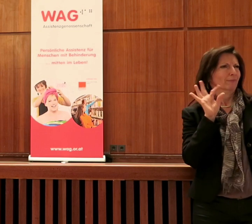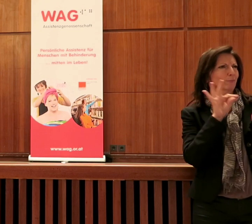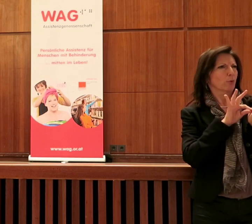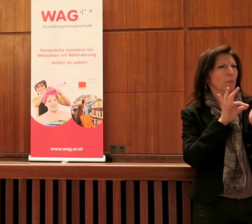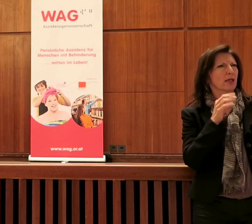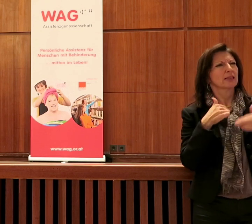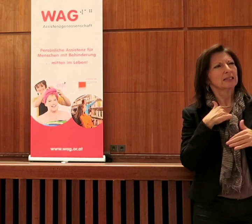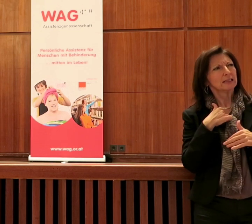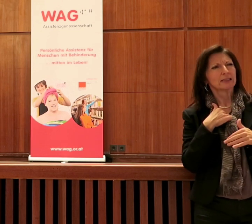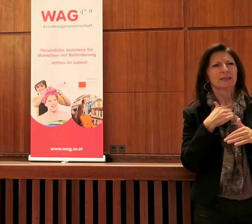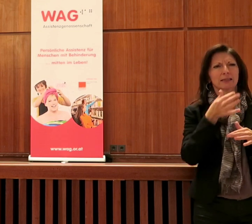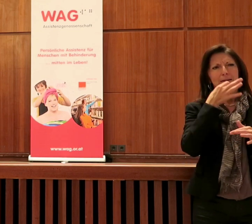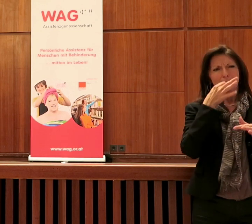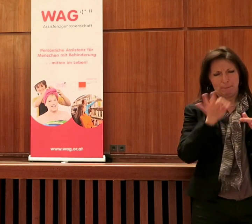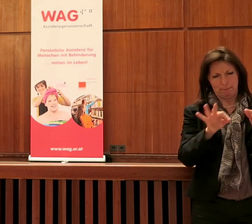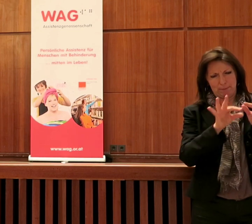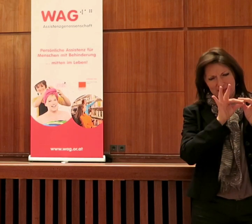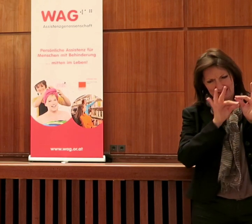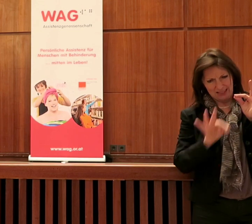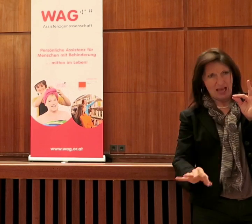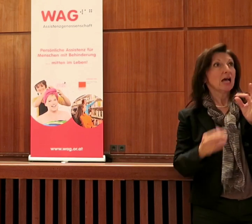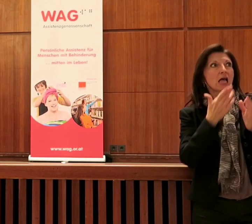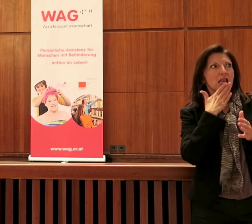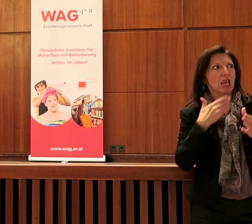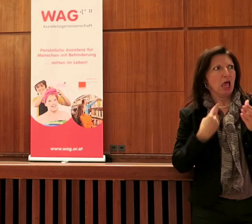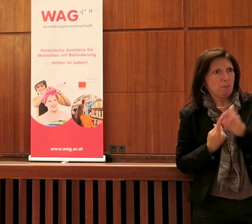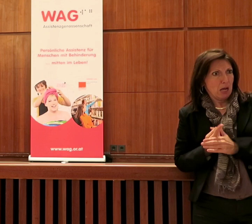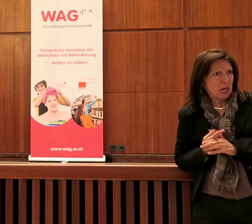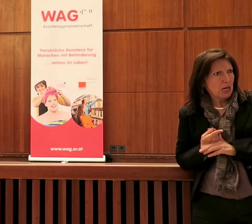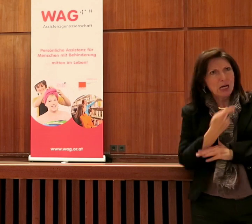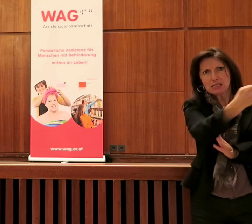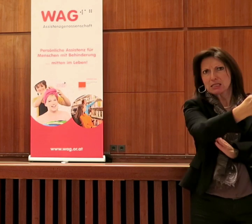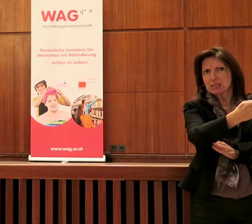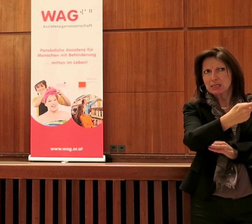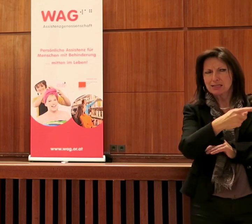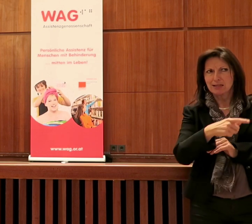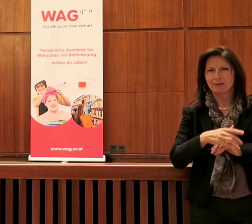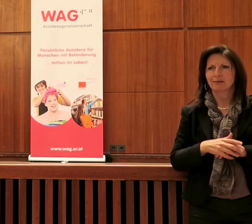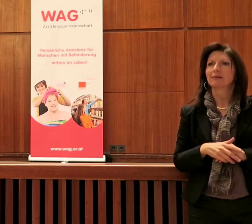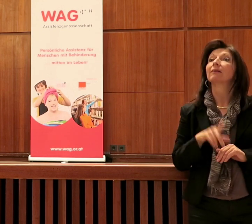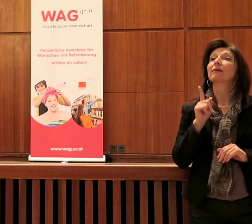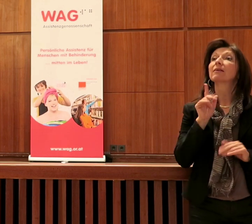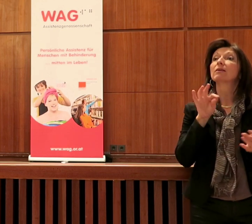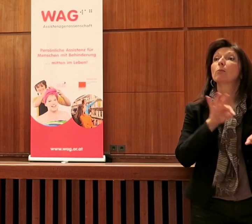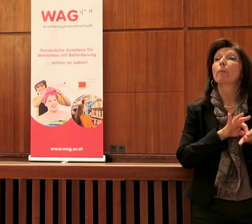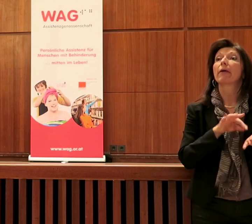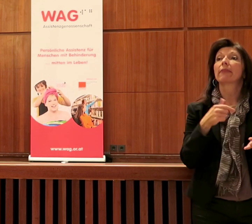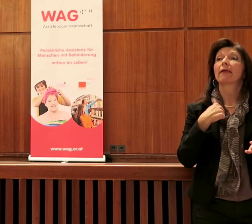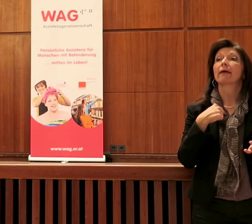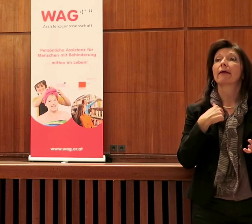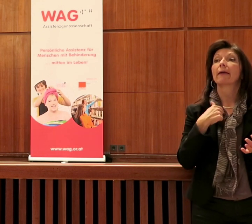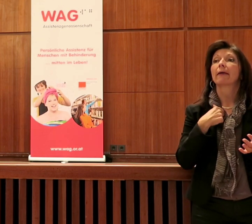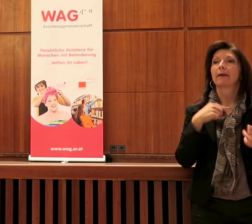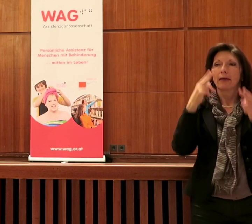dem Blindenstock, eine Boden-Boden-Rakete. Das war der Moment, da habe ich eine Blindenregel erfunden.